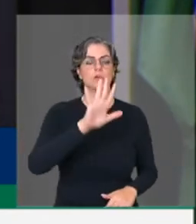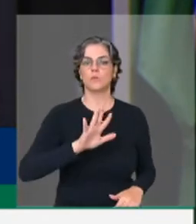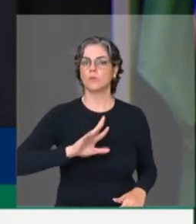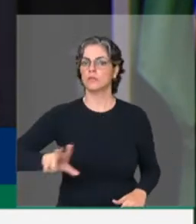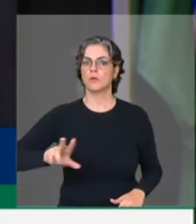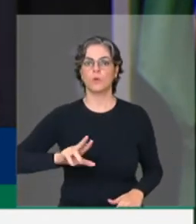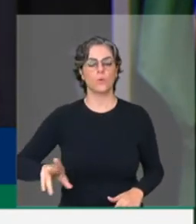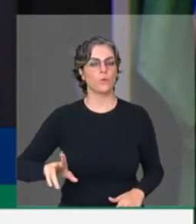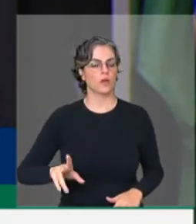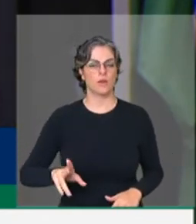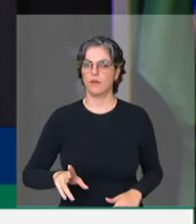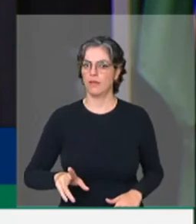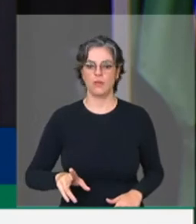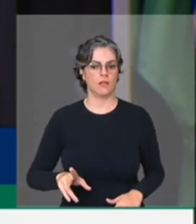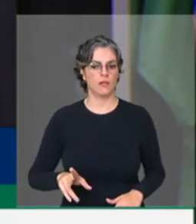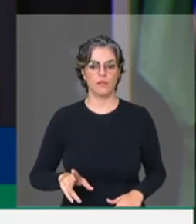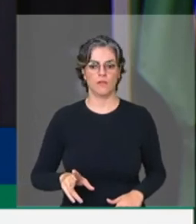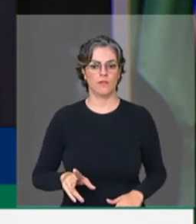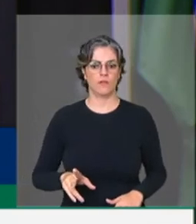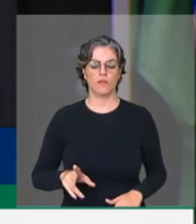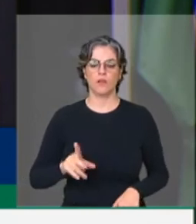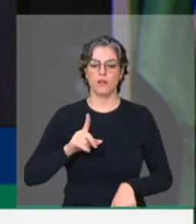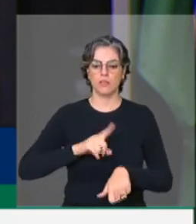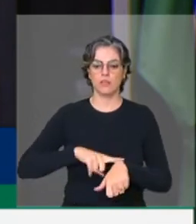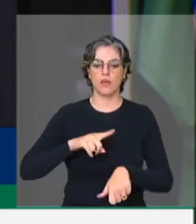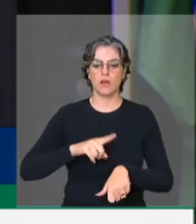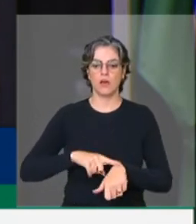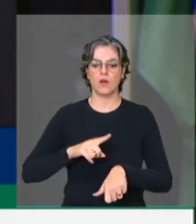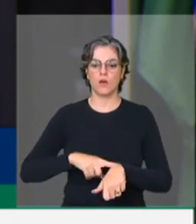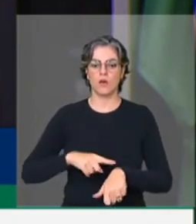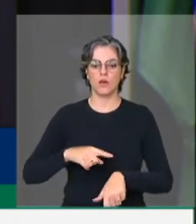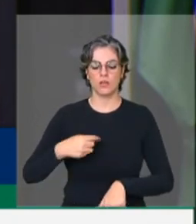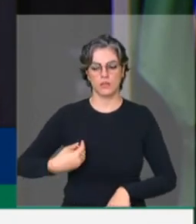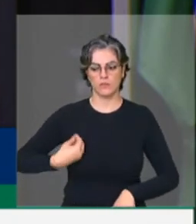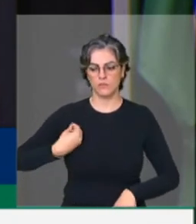O PAÍS QUE NÓS ENCONTRAMOS QUANDO NÓS TOMAMOS POSSE NESSA LEGISLATURA. O PAÍS QUE